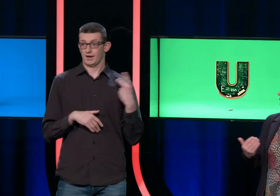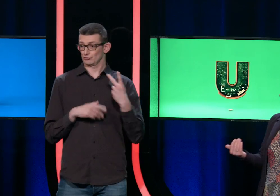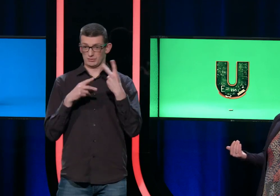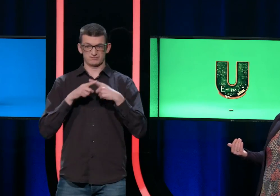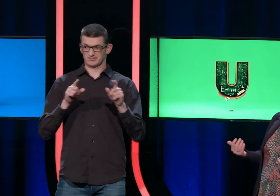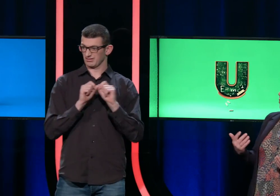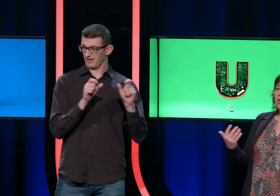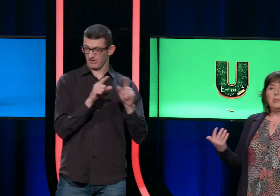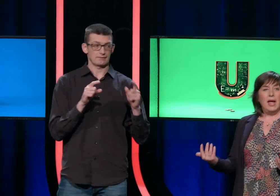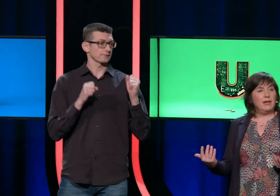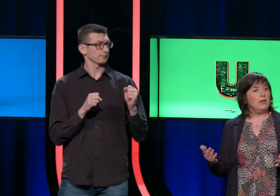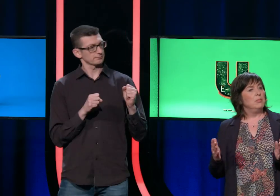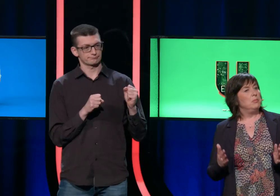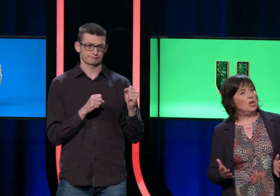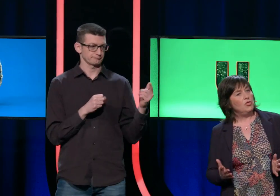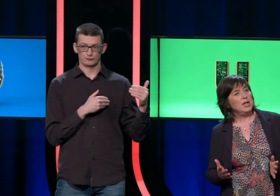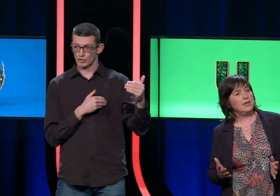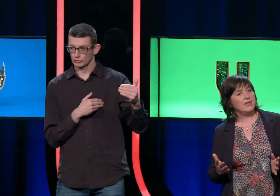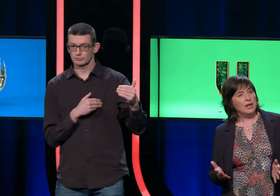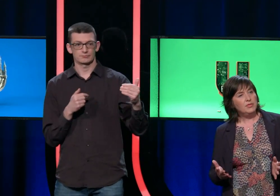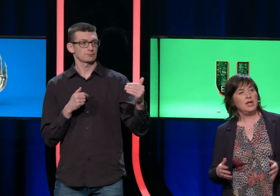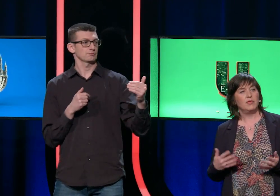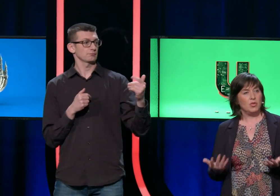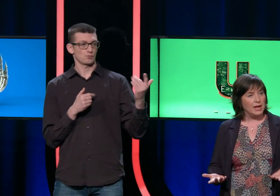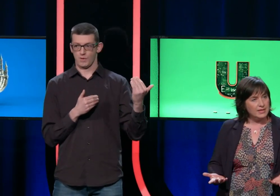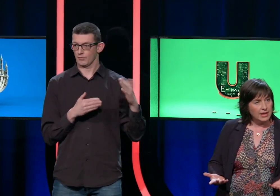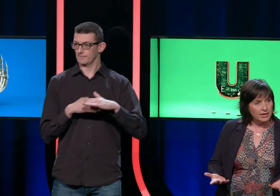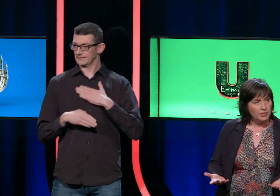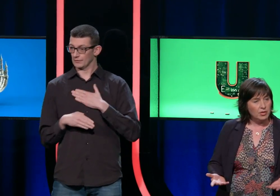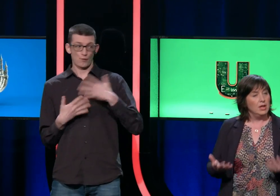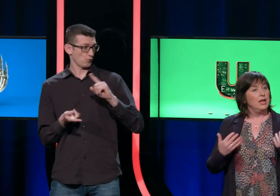maar wel dat we beiden min of meer dezelfde informatie geven,